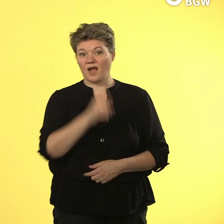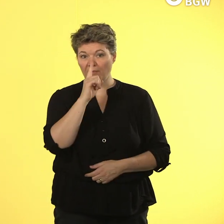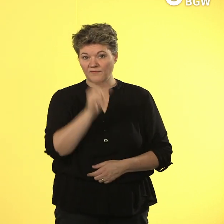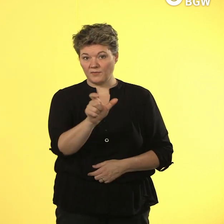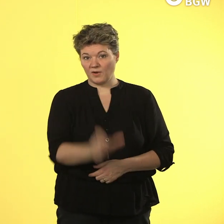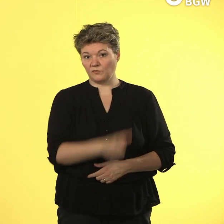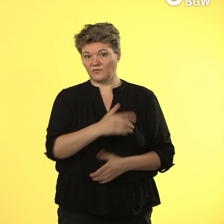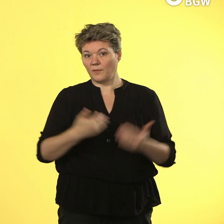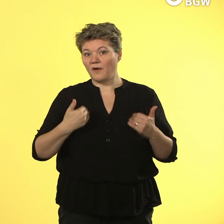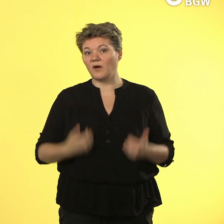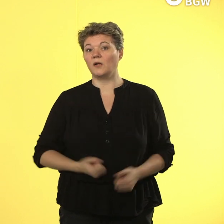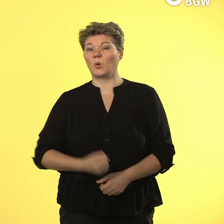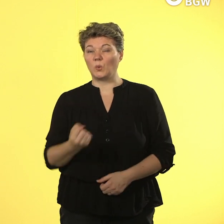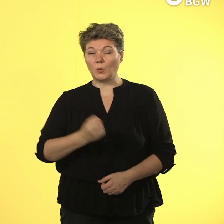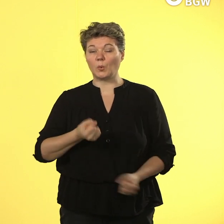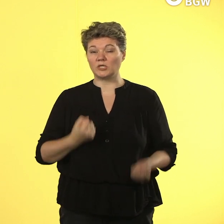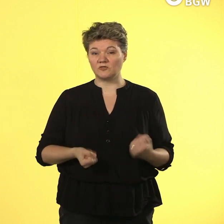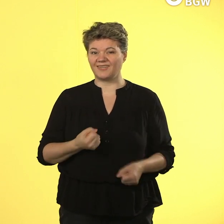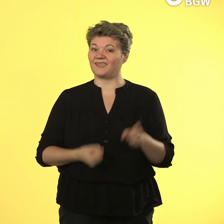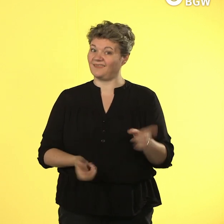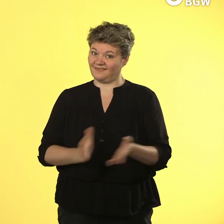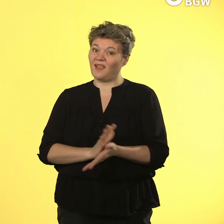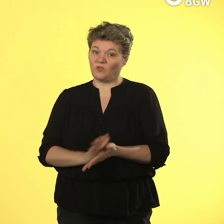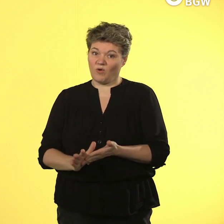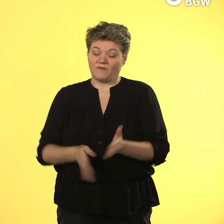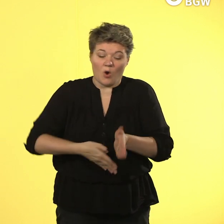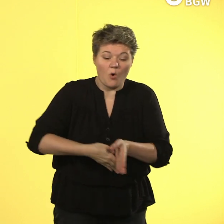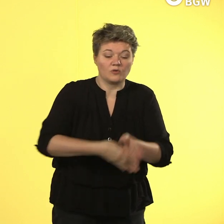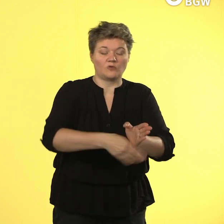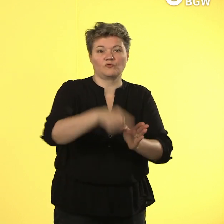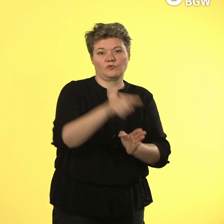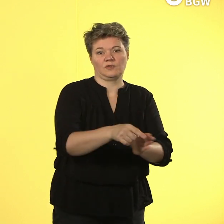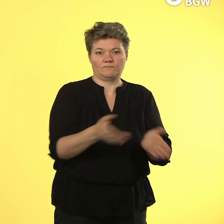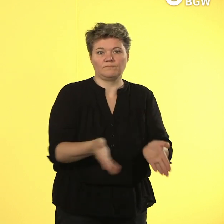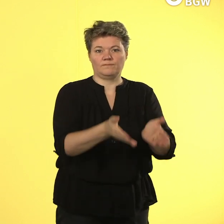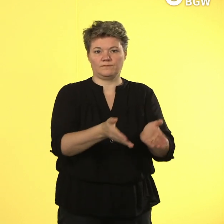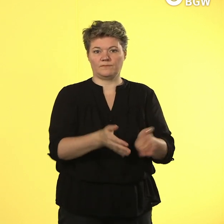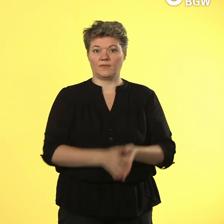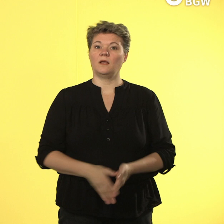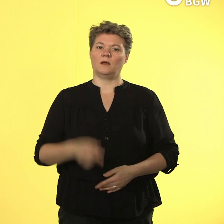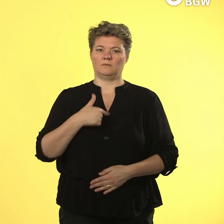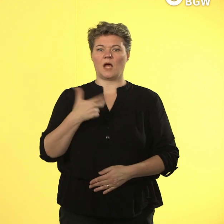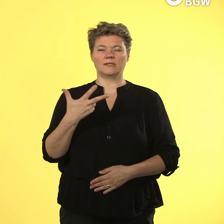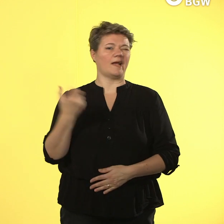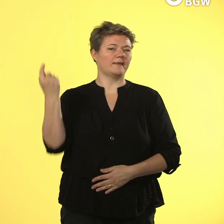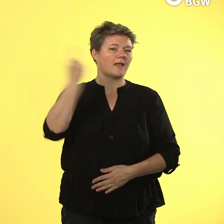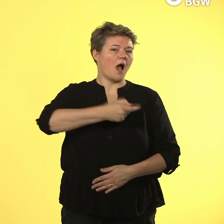Das sind die, mit denen ich meistens arbeite. Ich habe jetzt 30 Jahre Berufserfahrung in Wohngruppeneinheiten, habe in Teams gearbeitet,